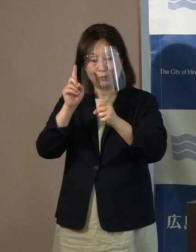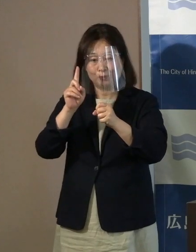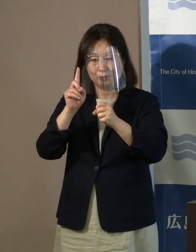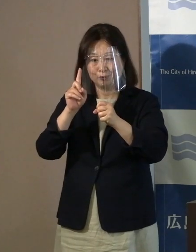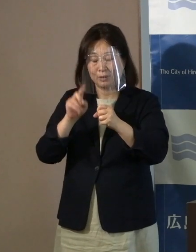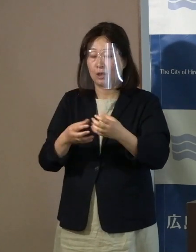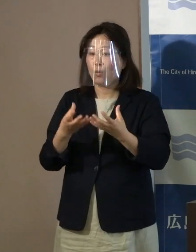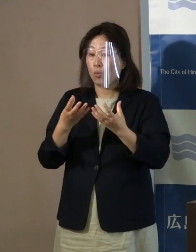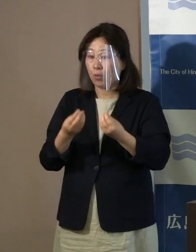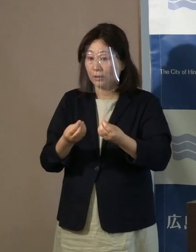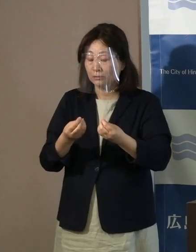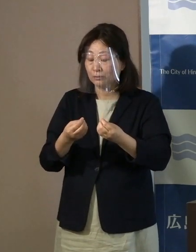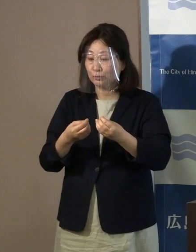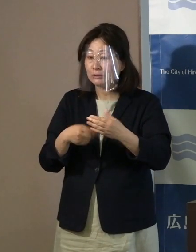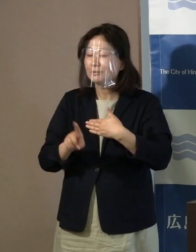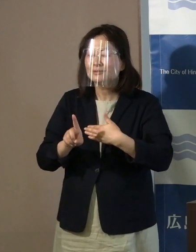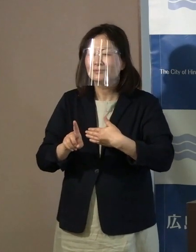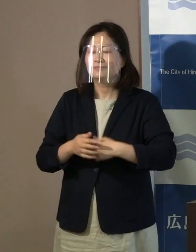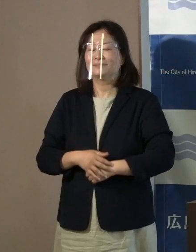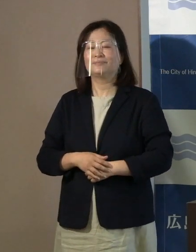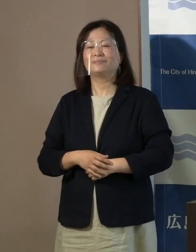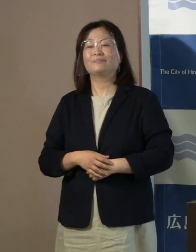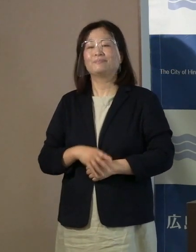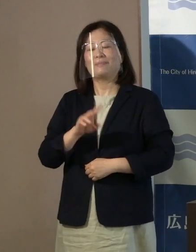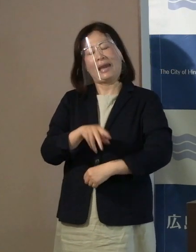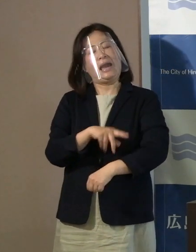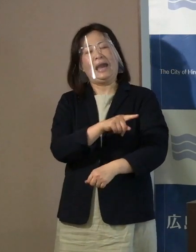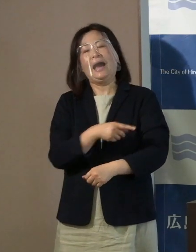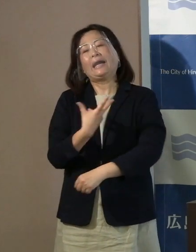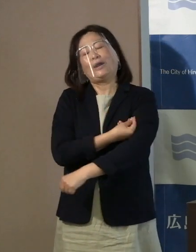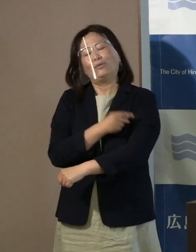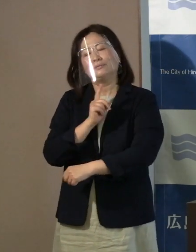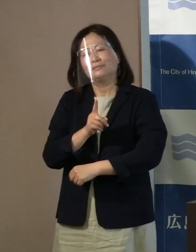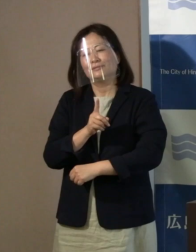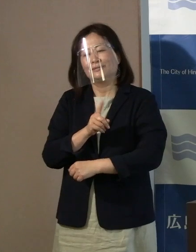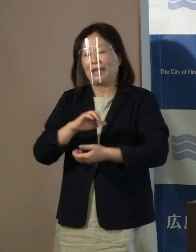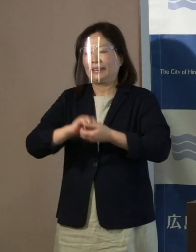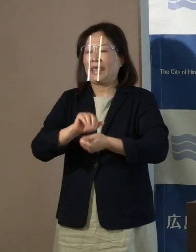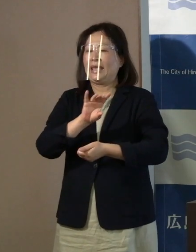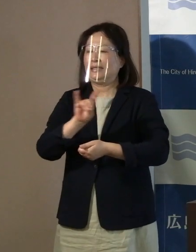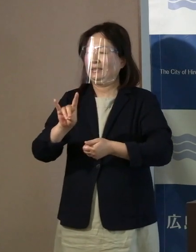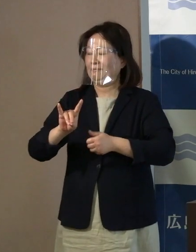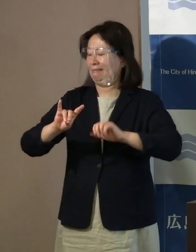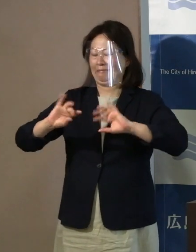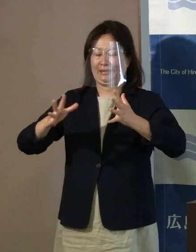(市長)私自身は､完了という定義が できていないと思いまして､